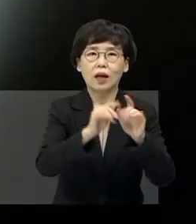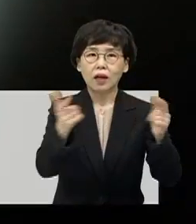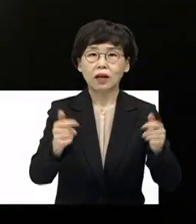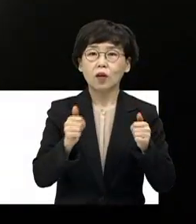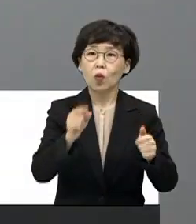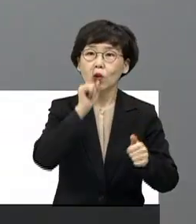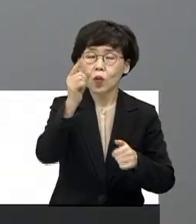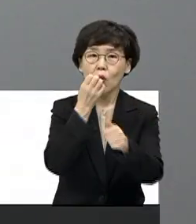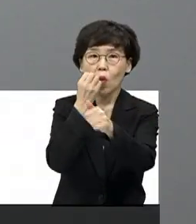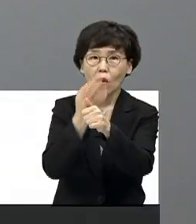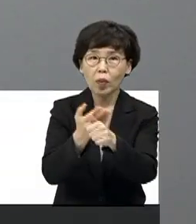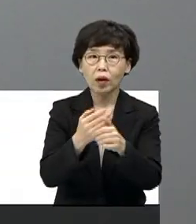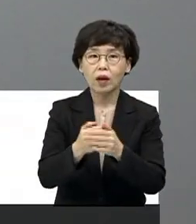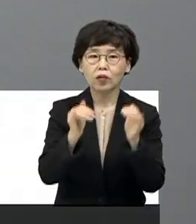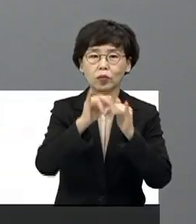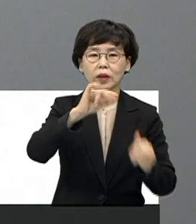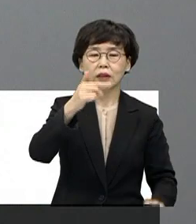고소, 고발에 국민신문고와 각종 진정까지.